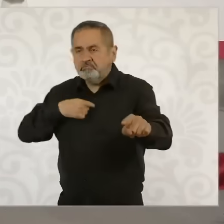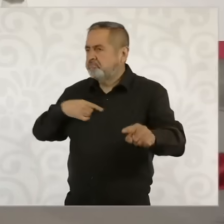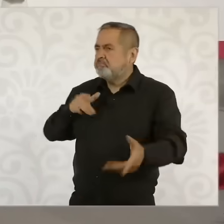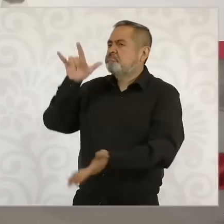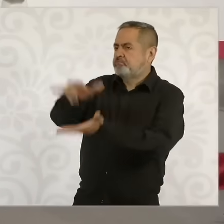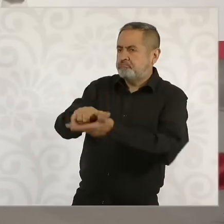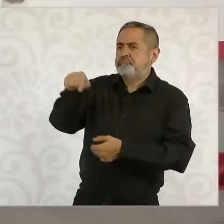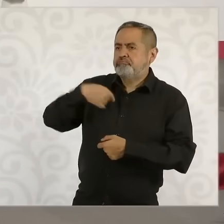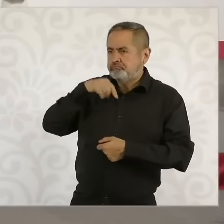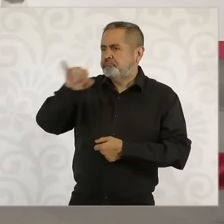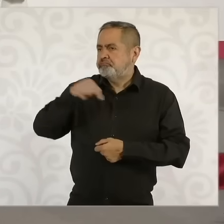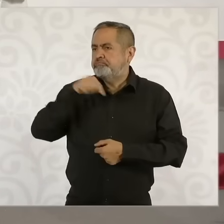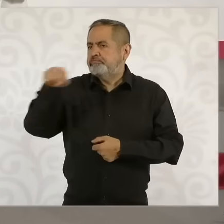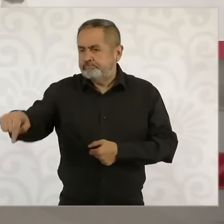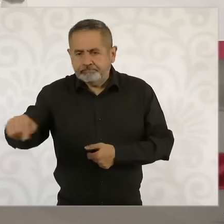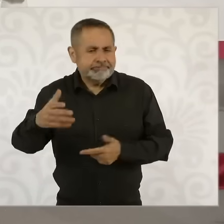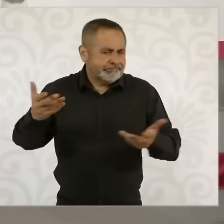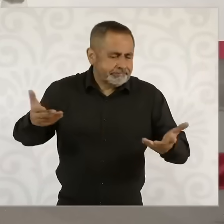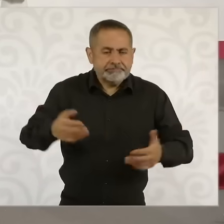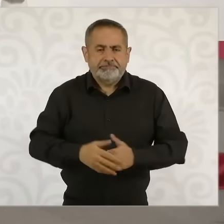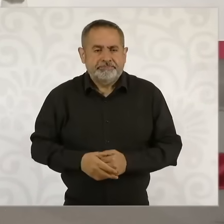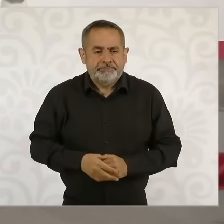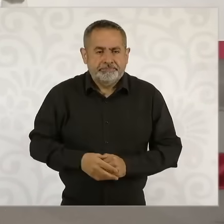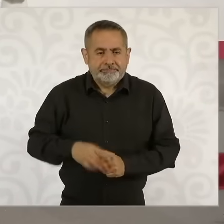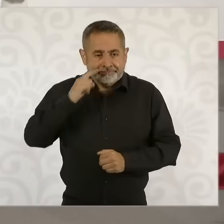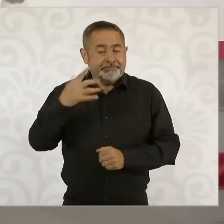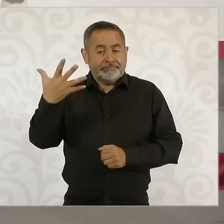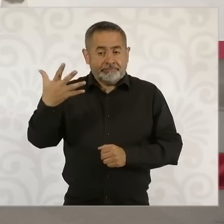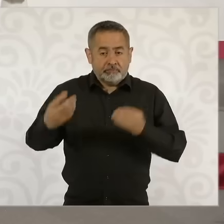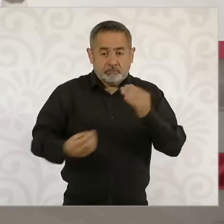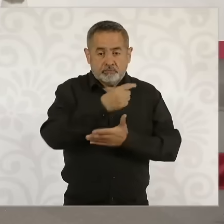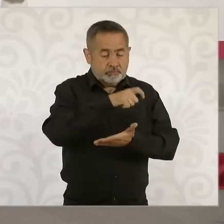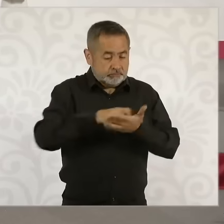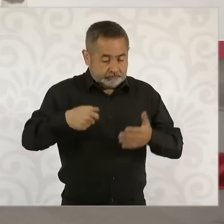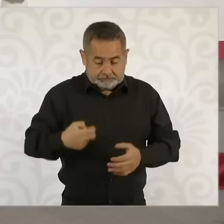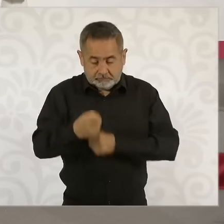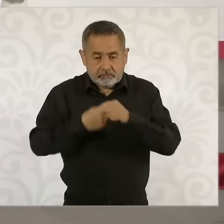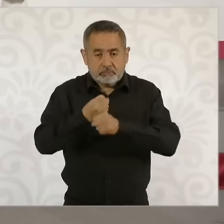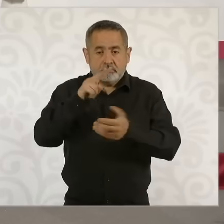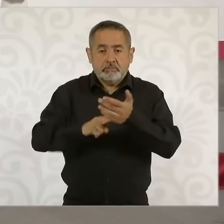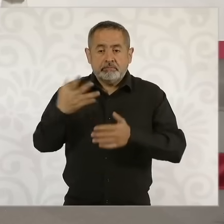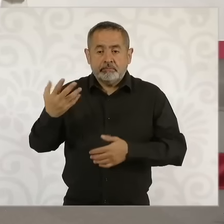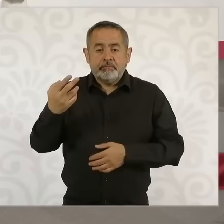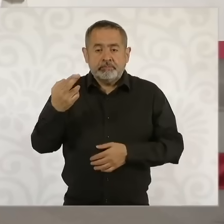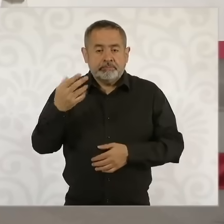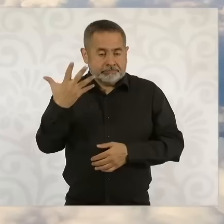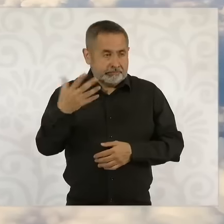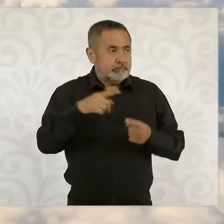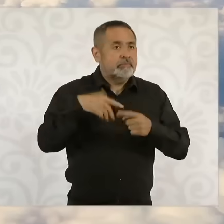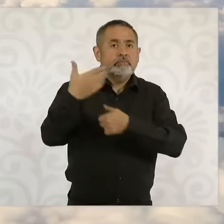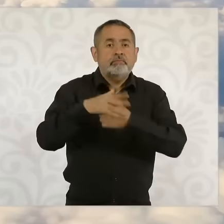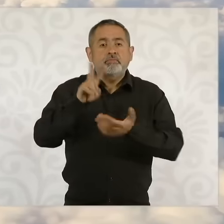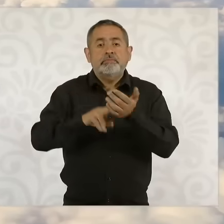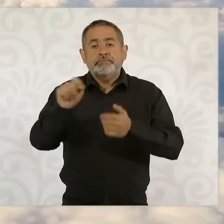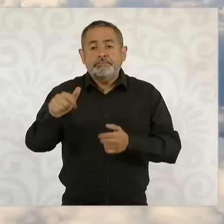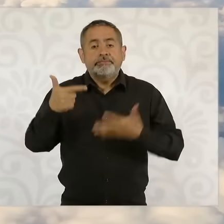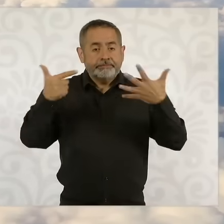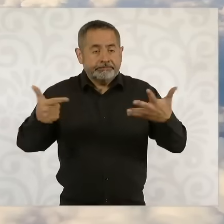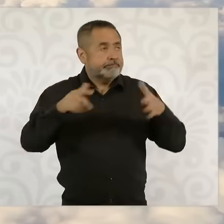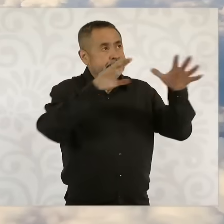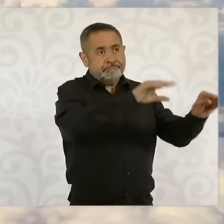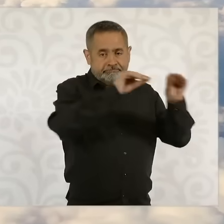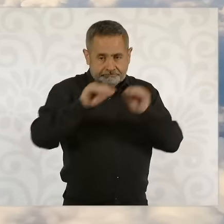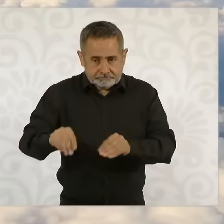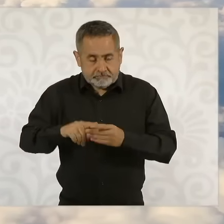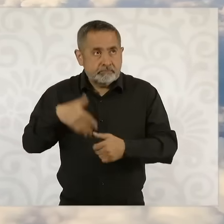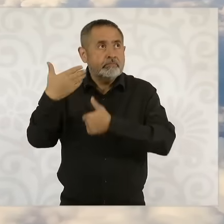entonces eh son cinco aeronaves en el 2025, siete en el 2026 y ocho en el 2027.